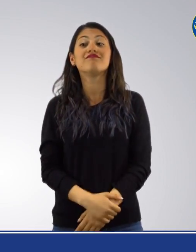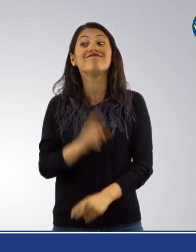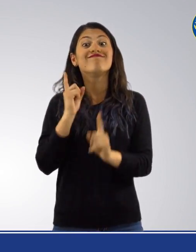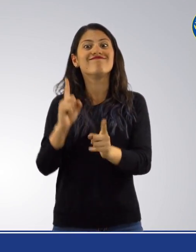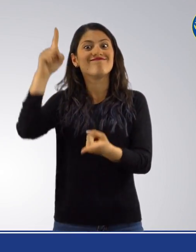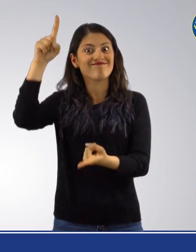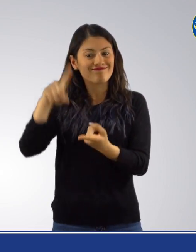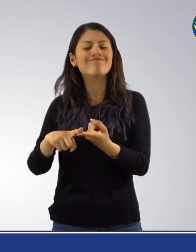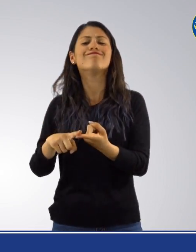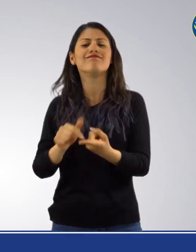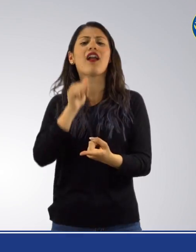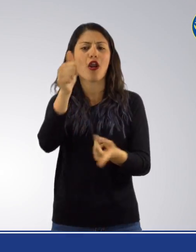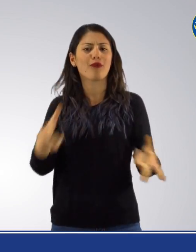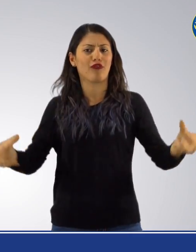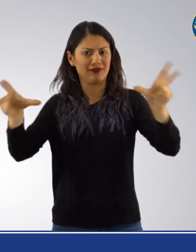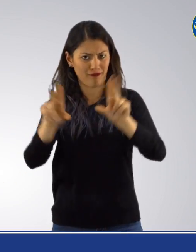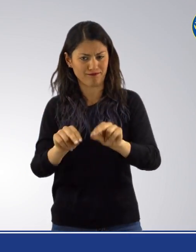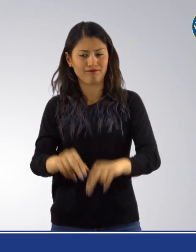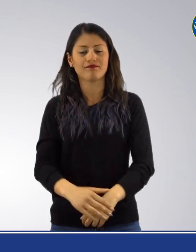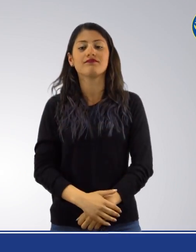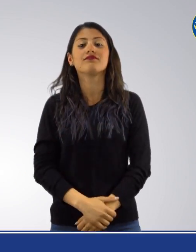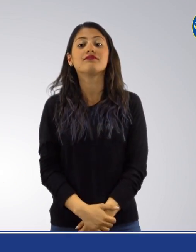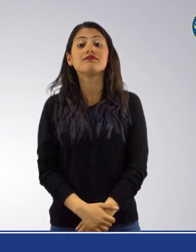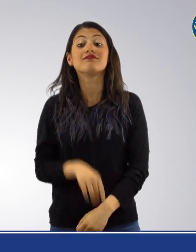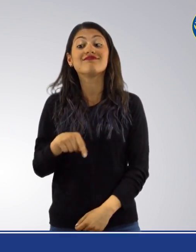Se esauriti, le domande “ammesse” ma rimaste senza copertura finanziaria, passeranno all’anno successivo.